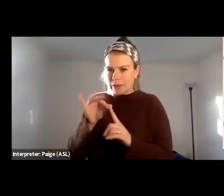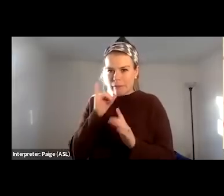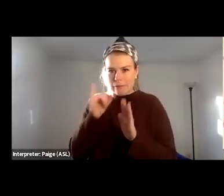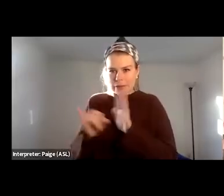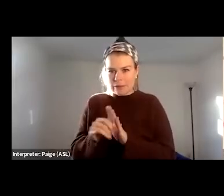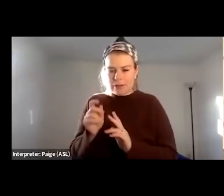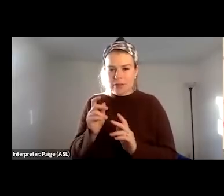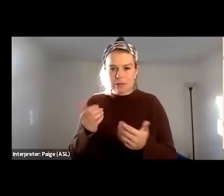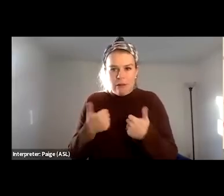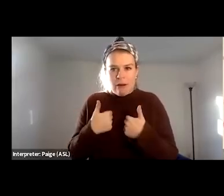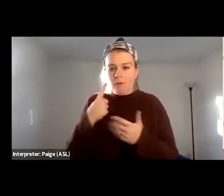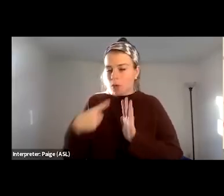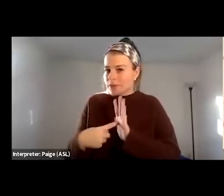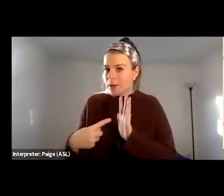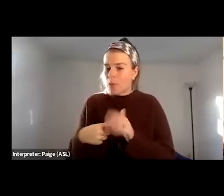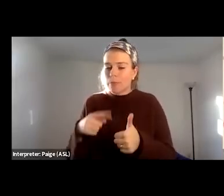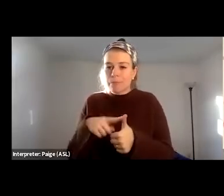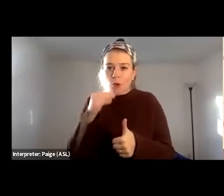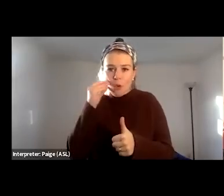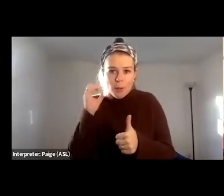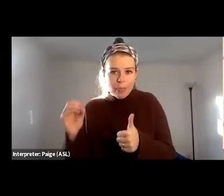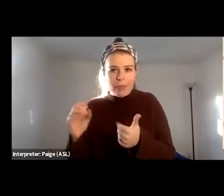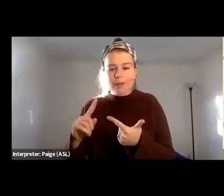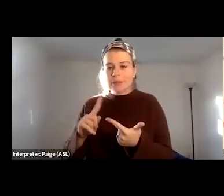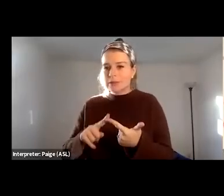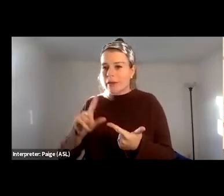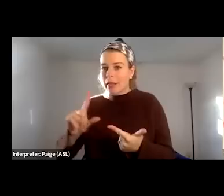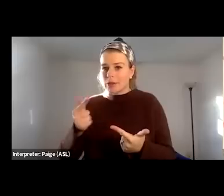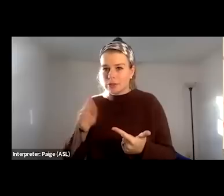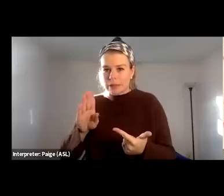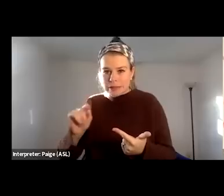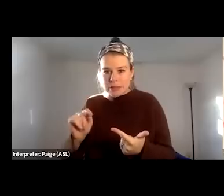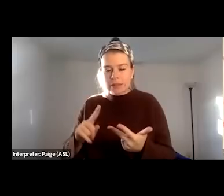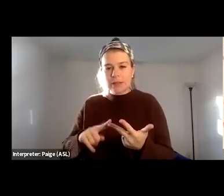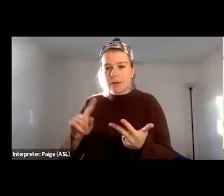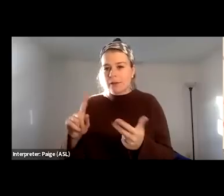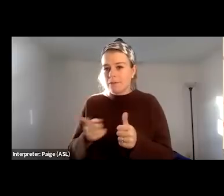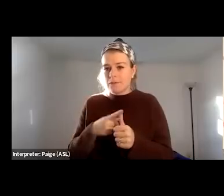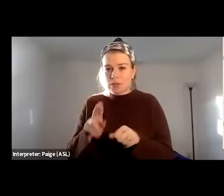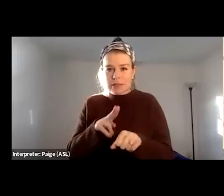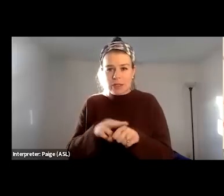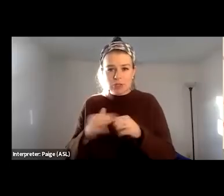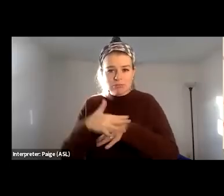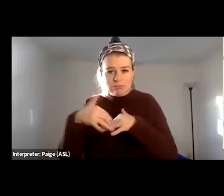como su sinhogarismo, o si se identifican como LGBT o Primeras Naciones, y los diferentes y múltiples niveles